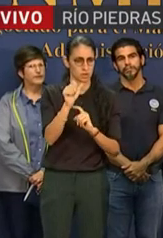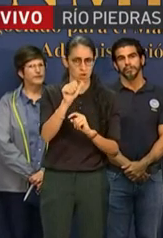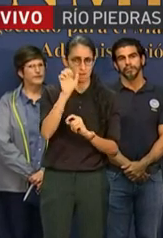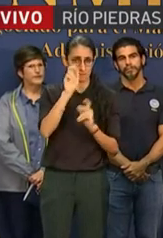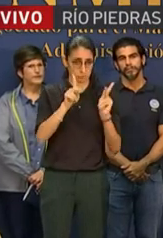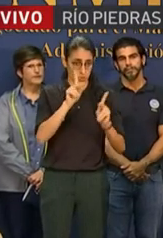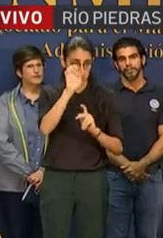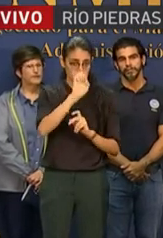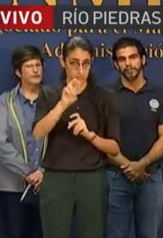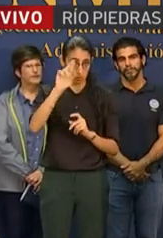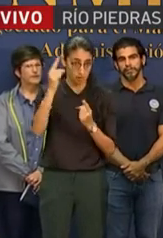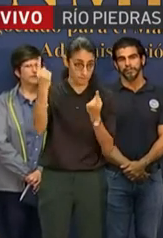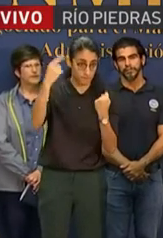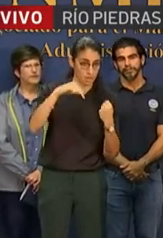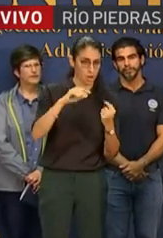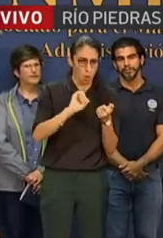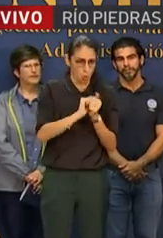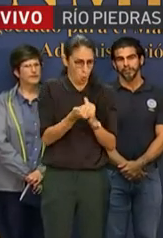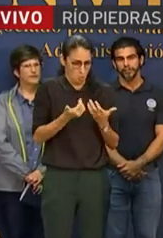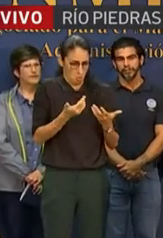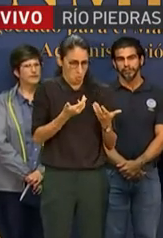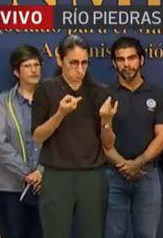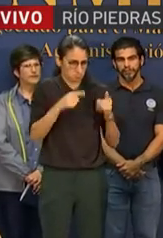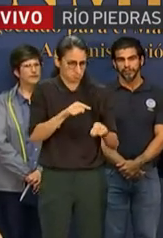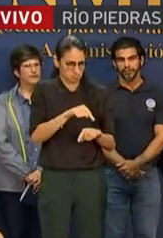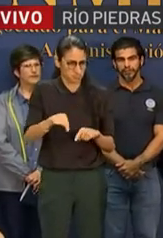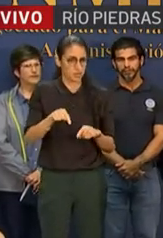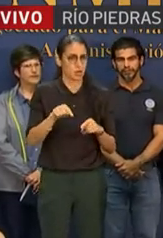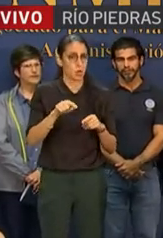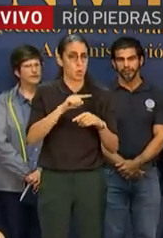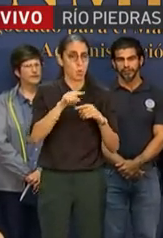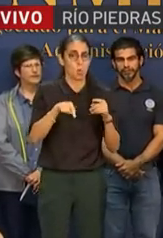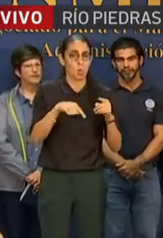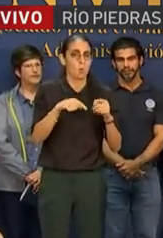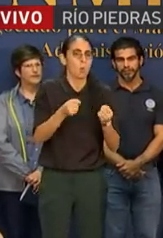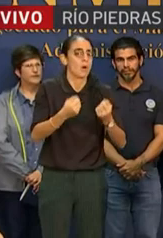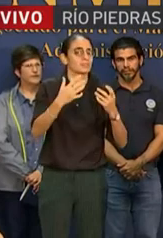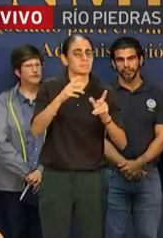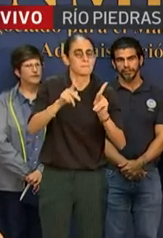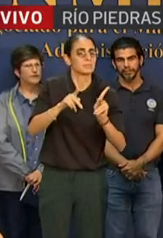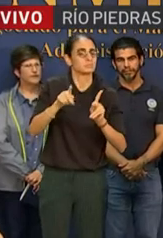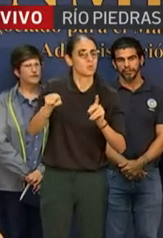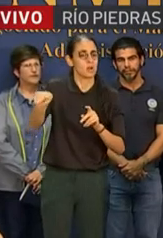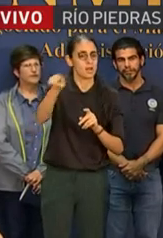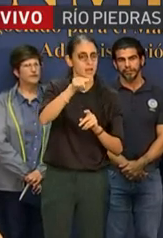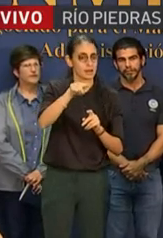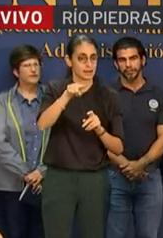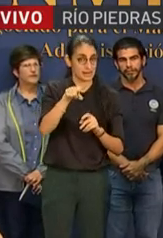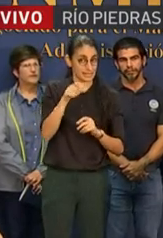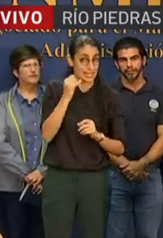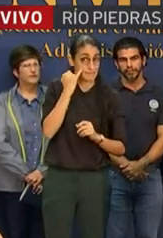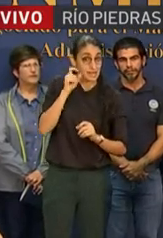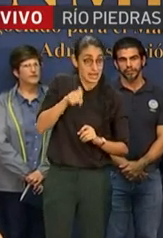TRABAJOS CON CIERTAS ALIANZAS.